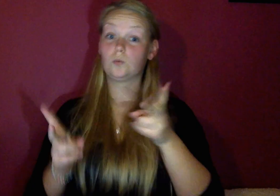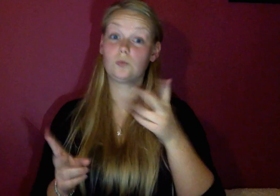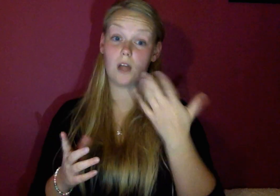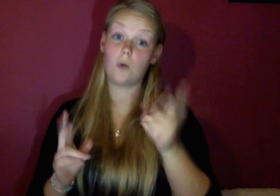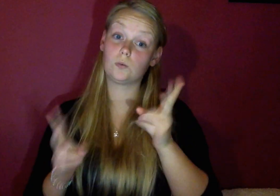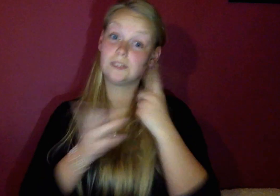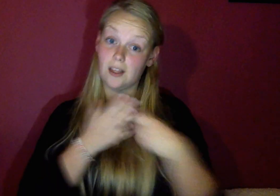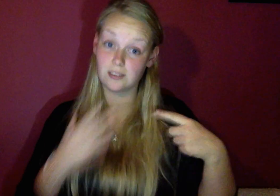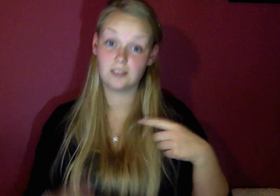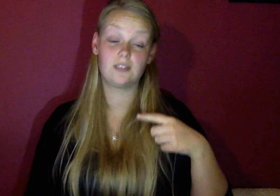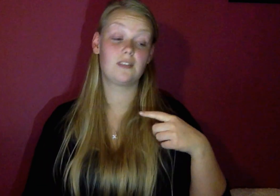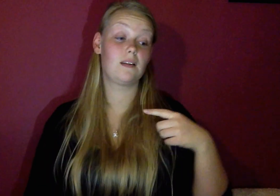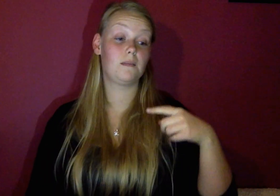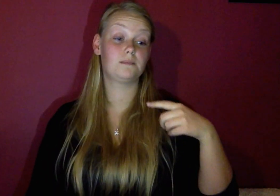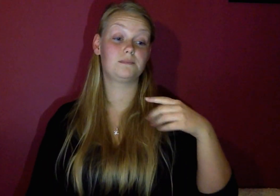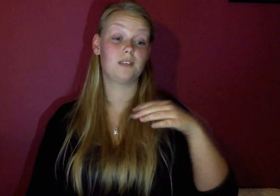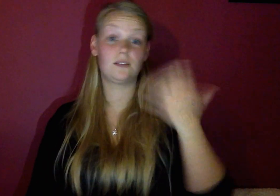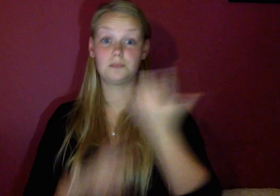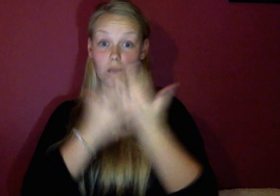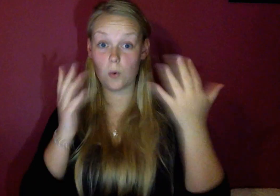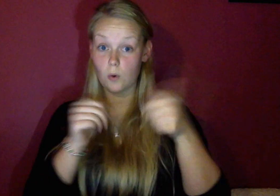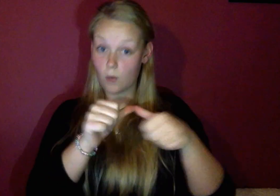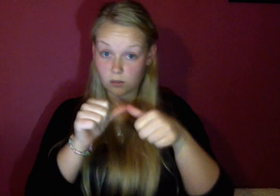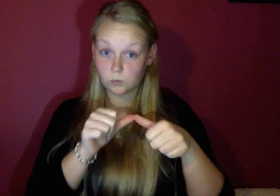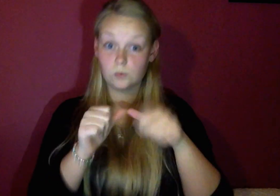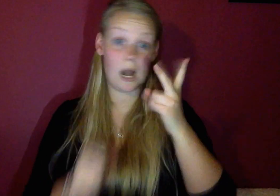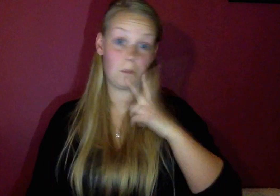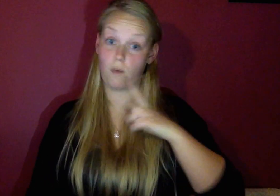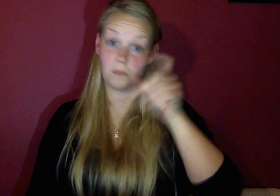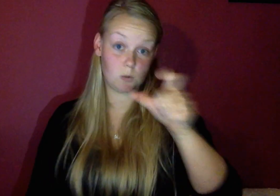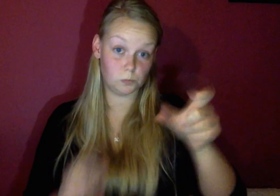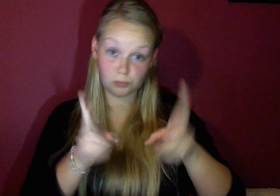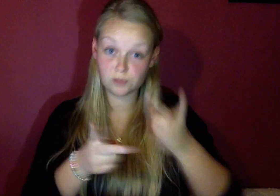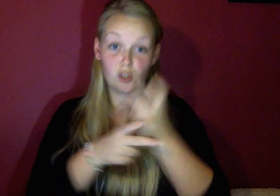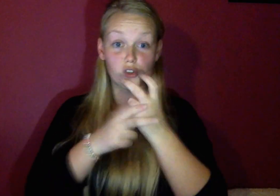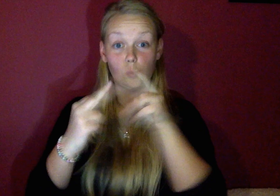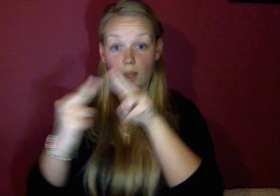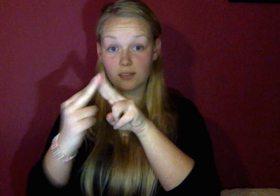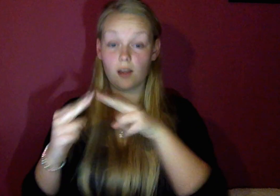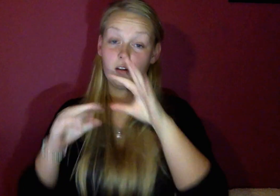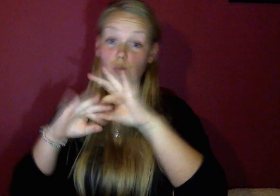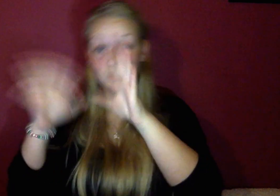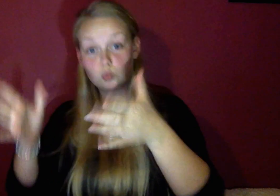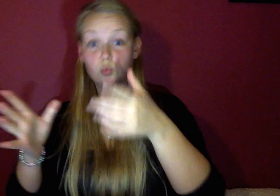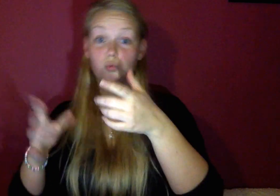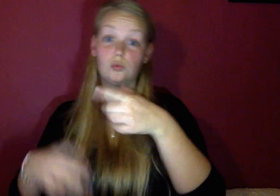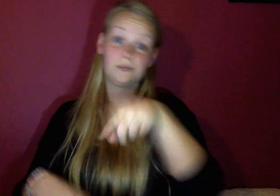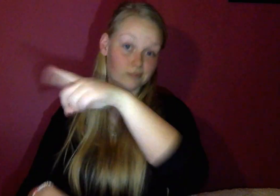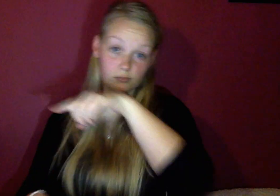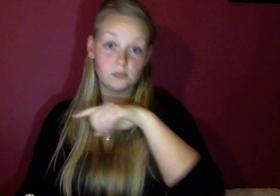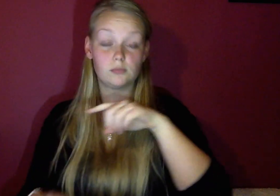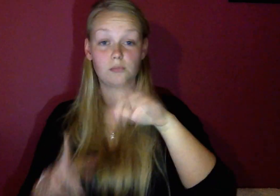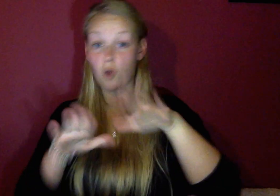Och också det är känt att många organisationer och även privatpersoner har försökt kontakta sjukhusen,